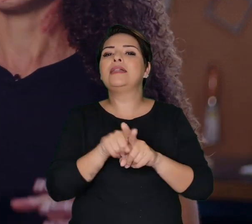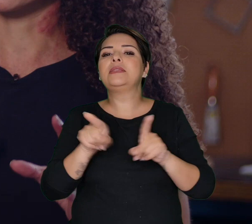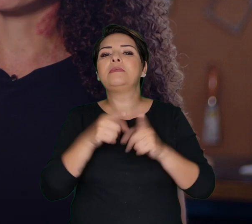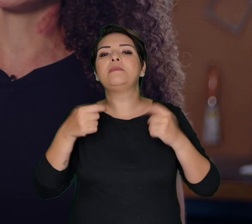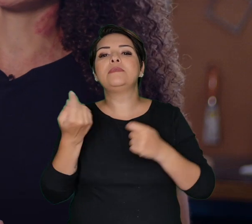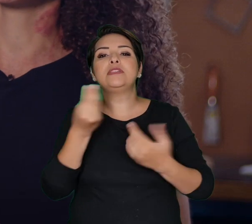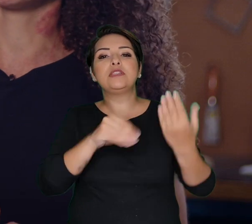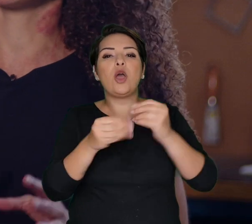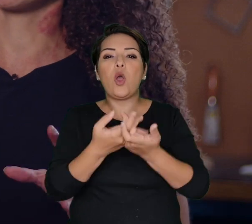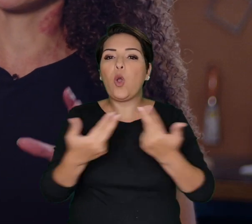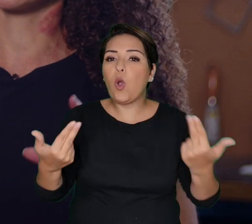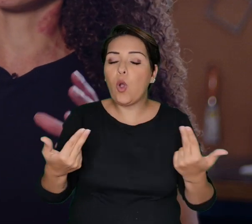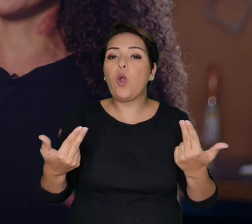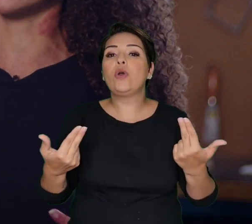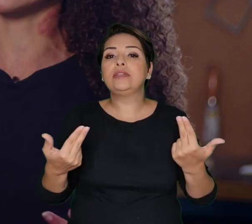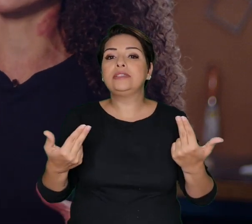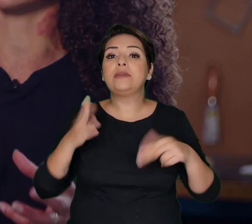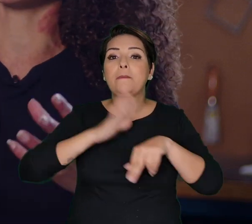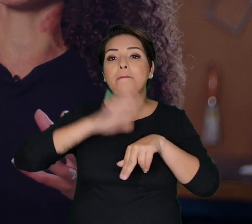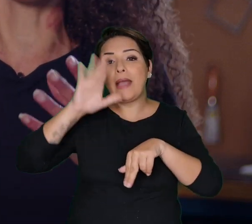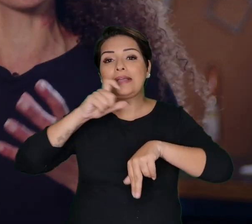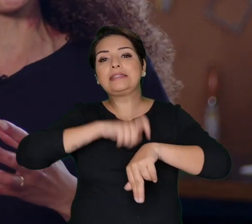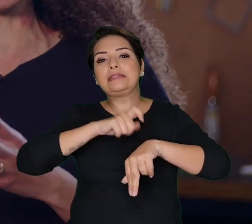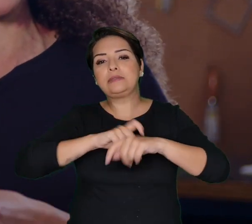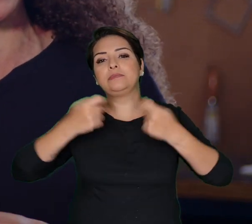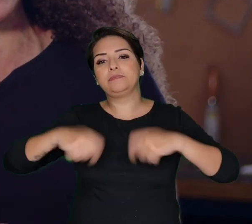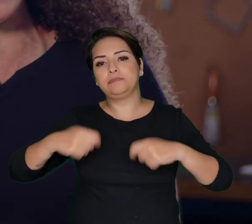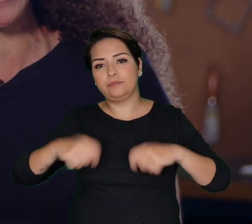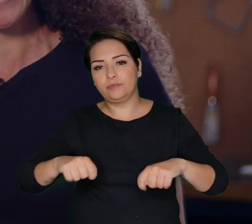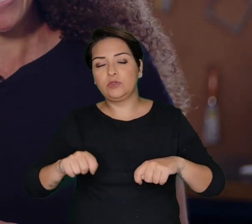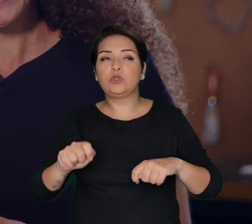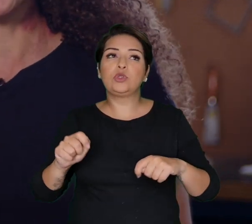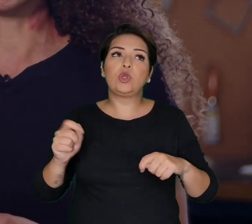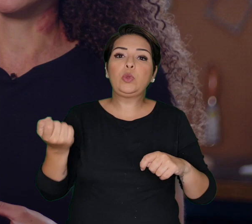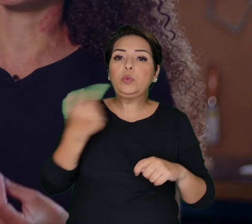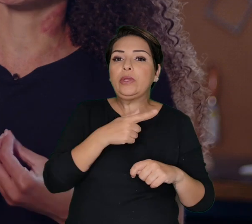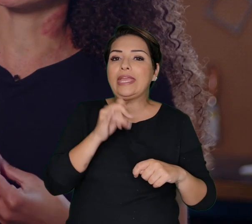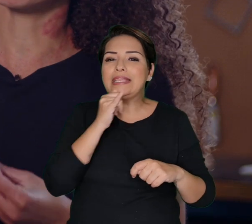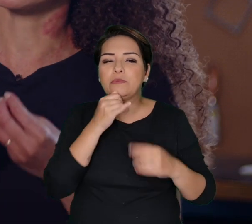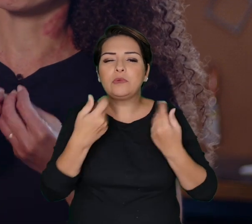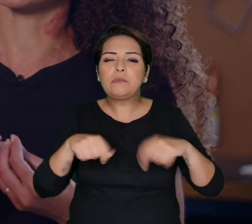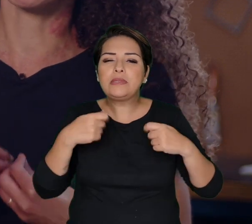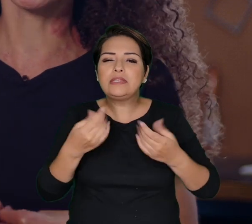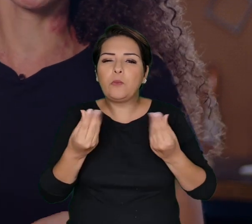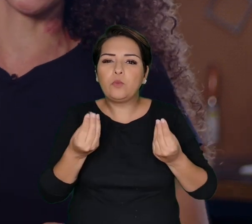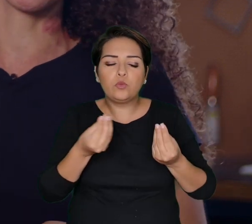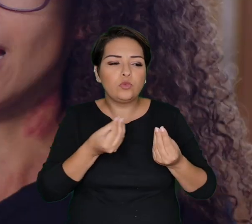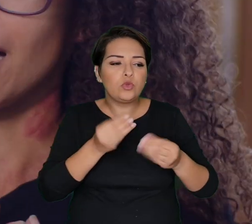Mas eu também acho que deve ser colocado plantas que resistem um pouco mais do que plantas, por exemplo, que depende de muito cuidado.